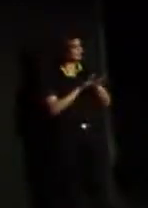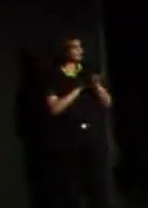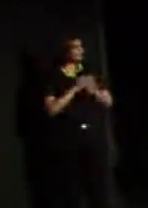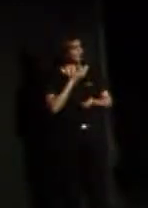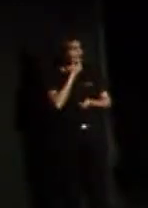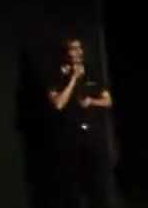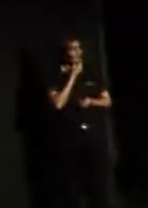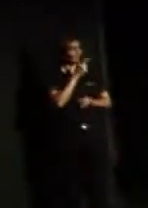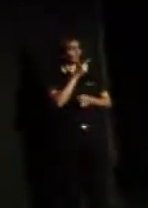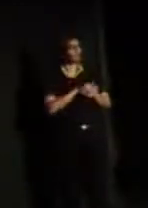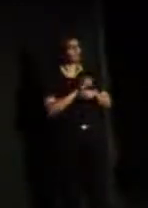Educador?